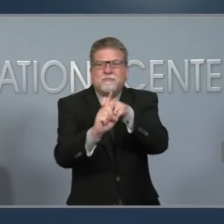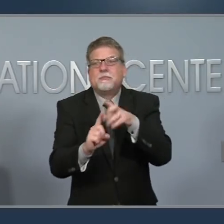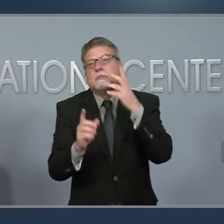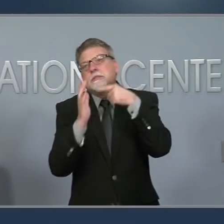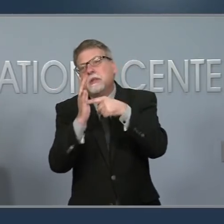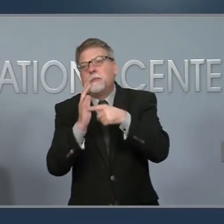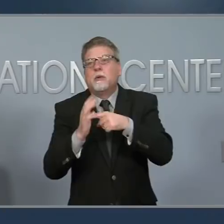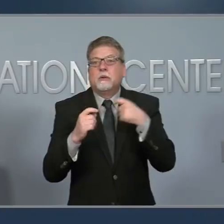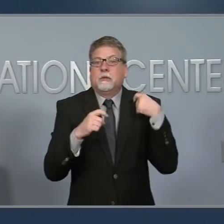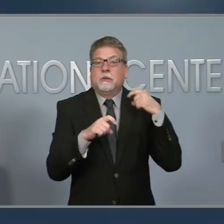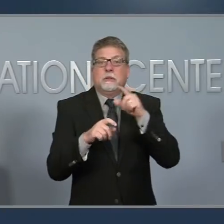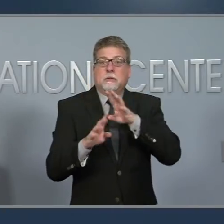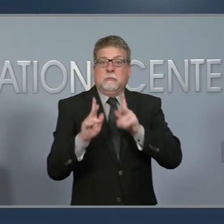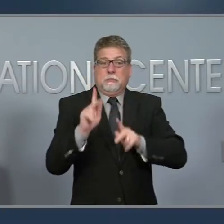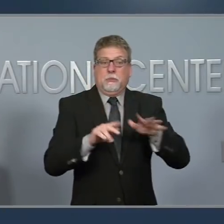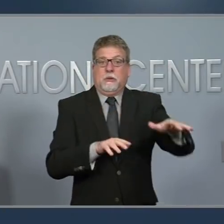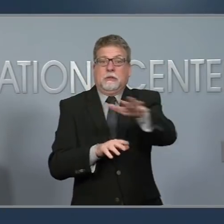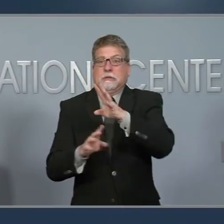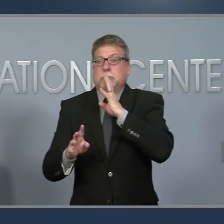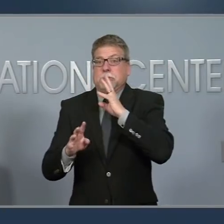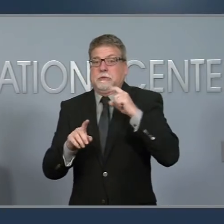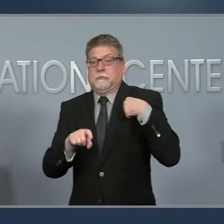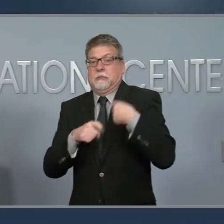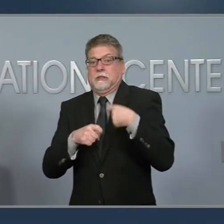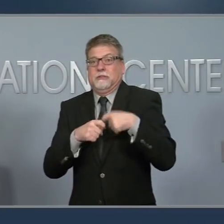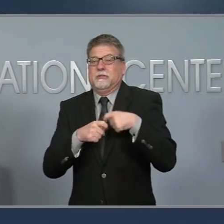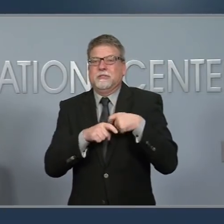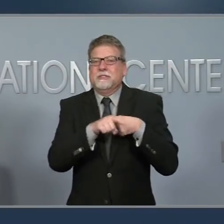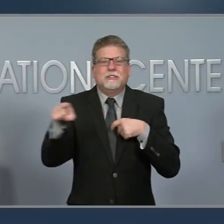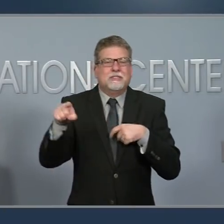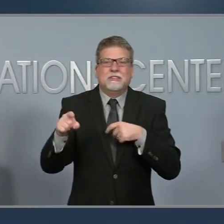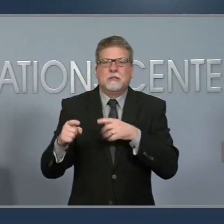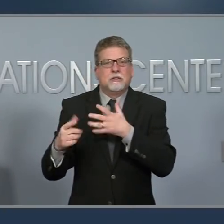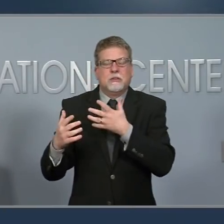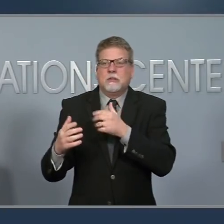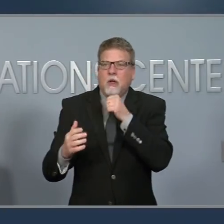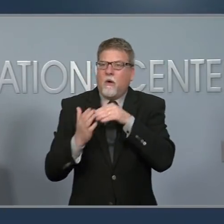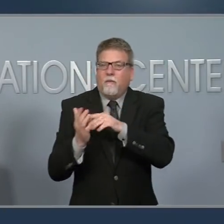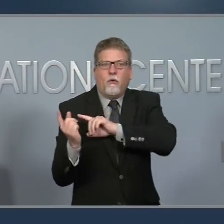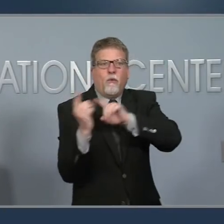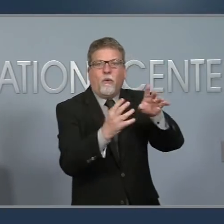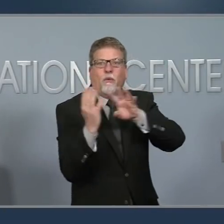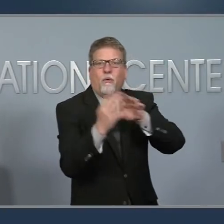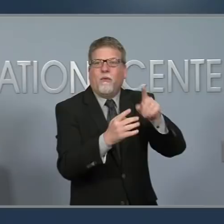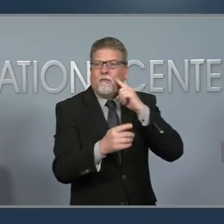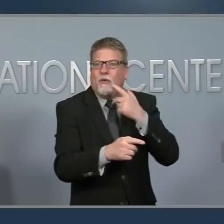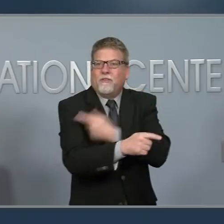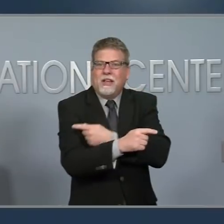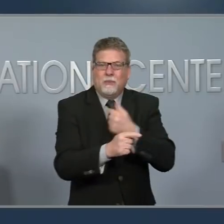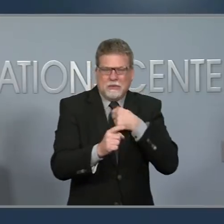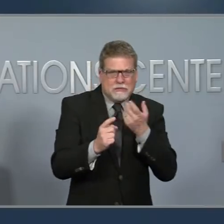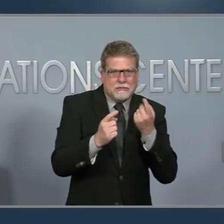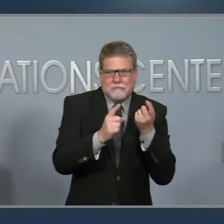tengan acceso a las vacunas,